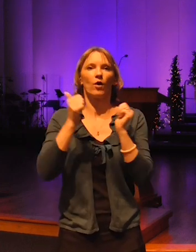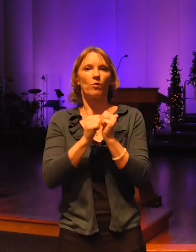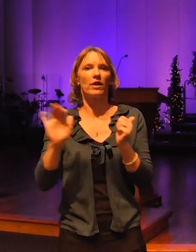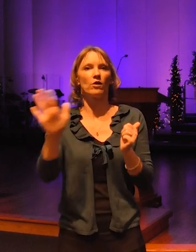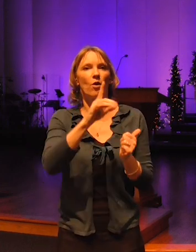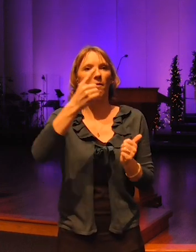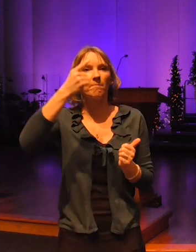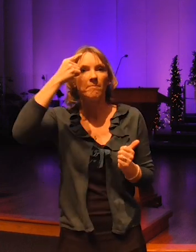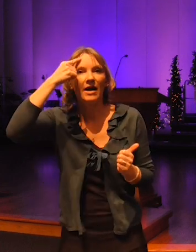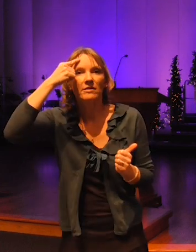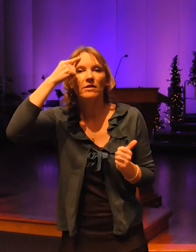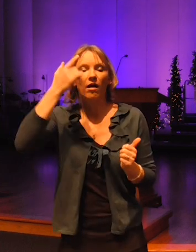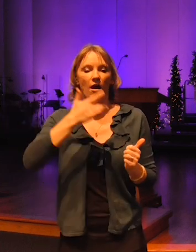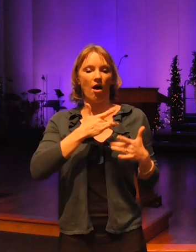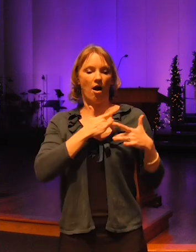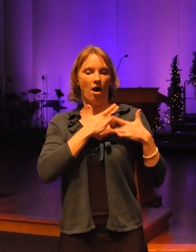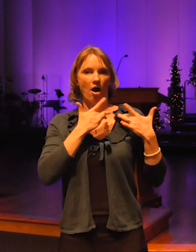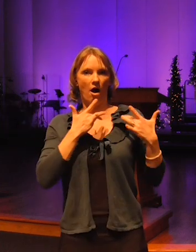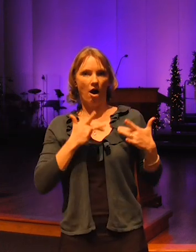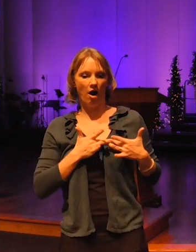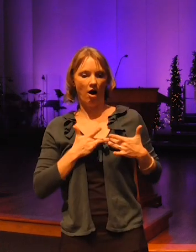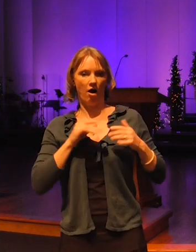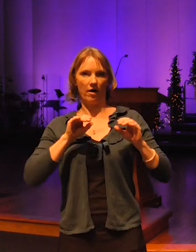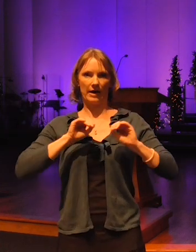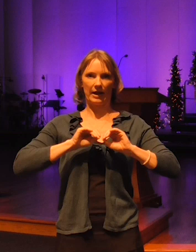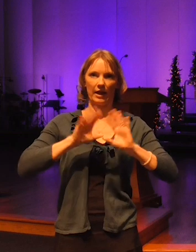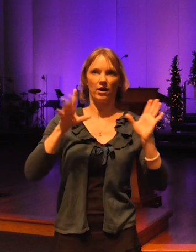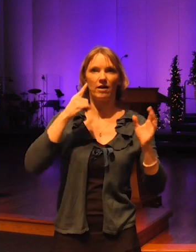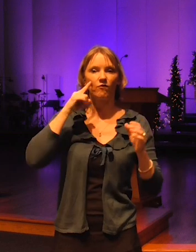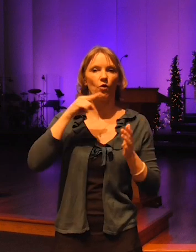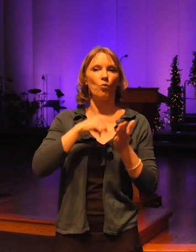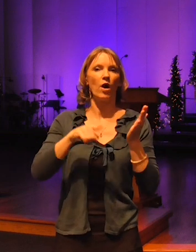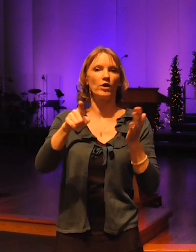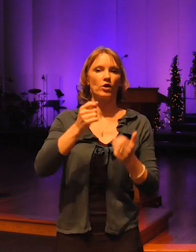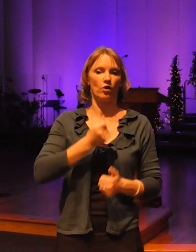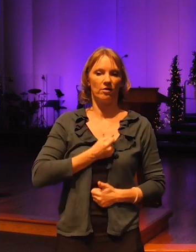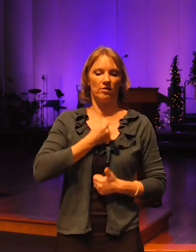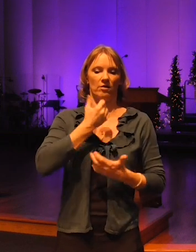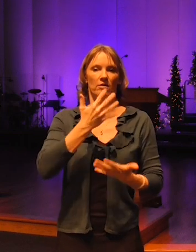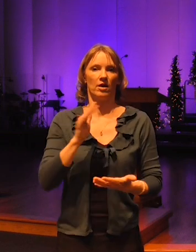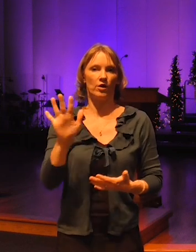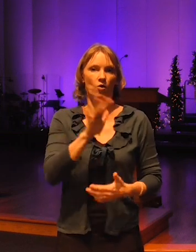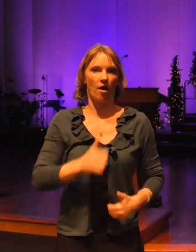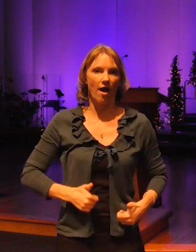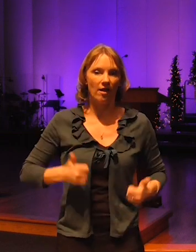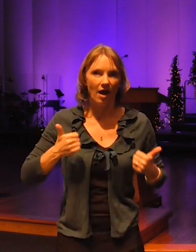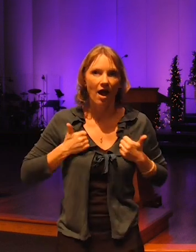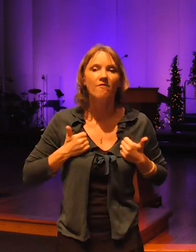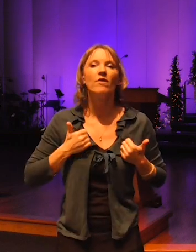Claridad mental y centrada en el corazón de lo que estás poniendo en tu vida y de lo que permites recibir